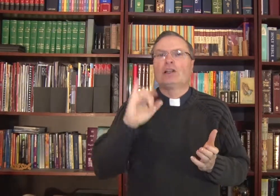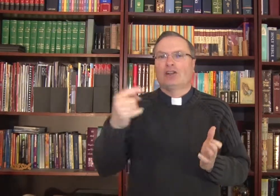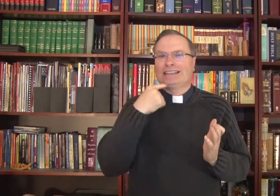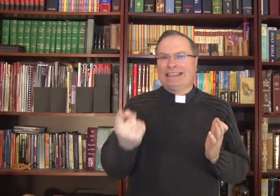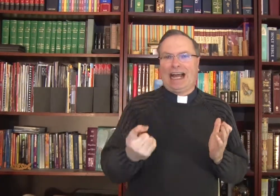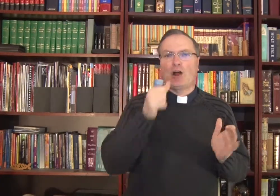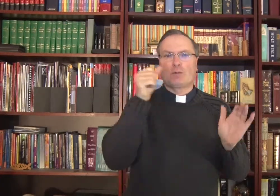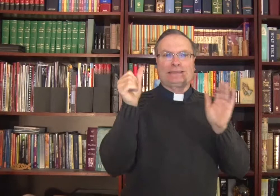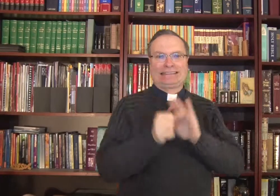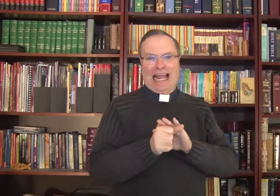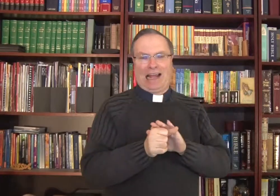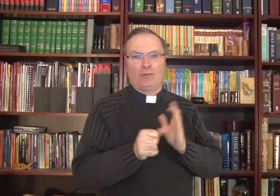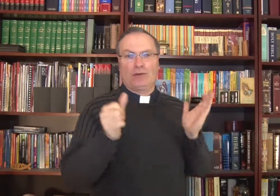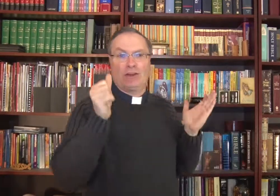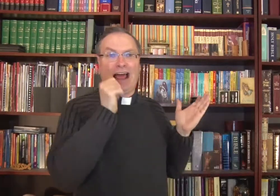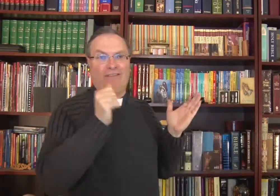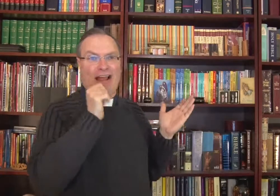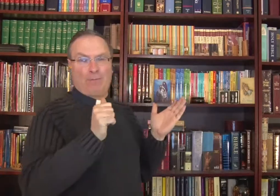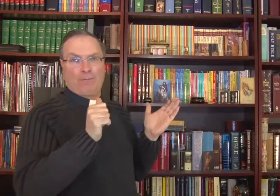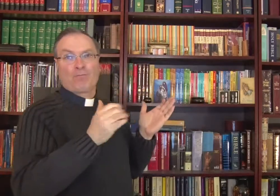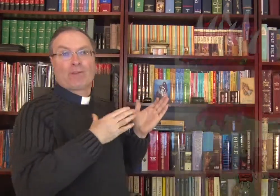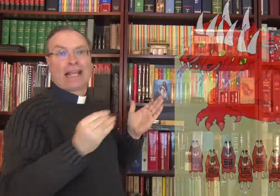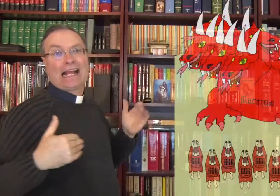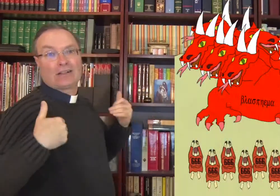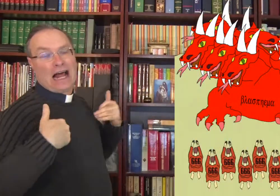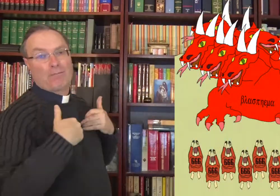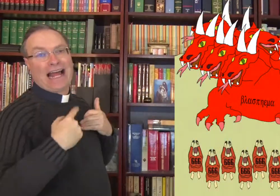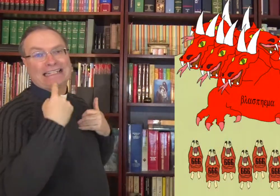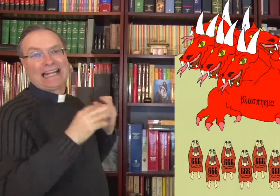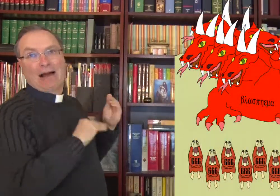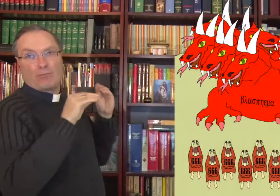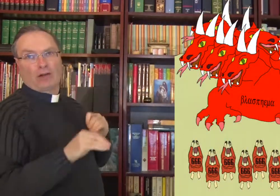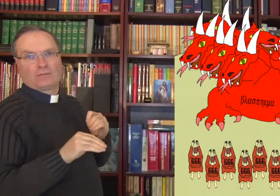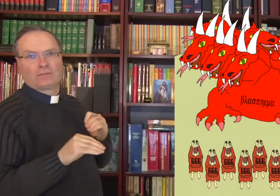Je te dirai le mystère de la femme et de la bête qui la porte,